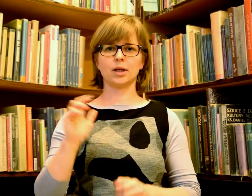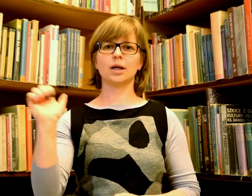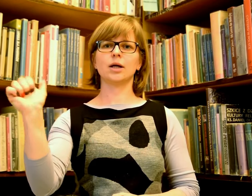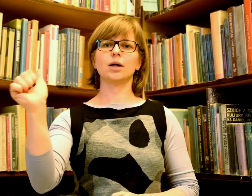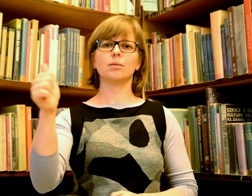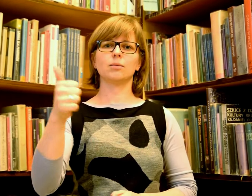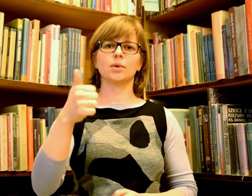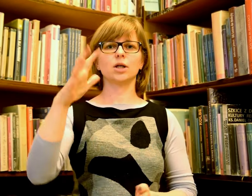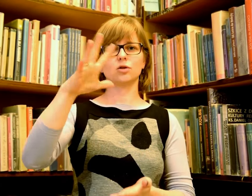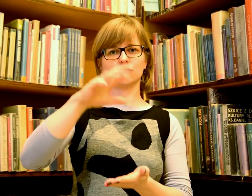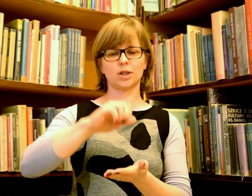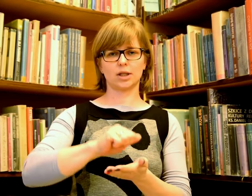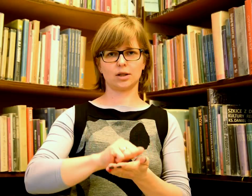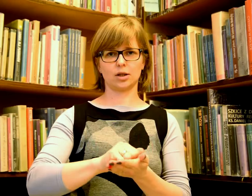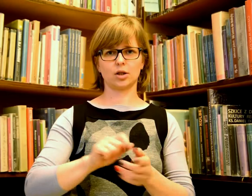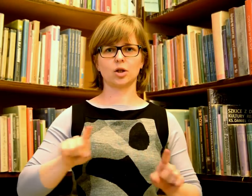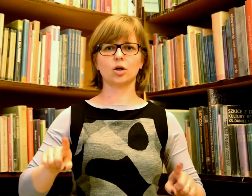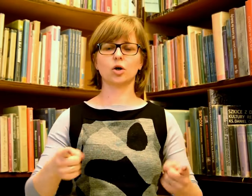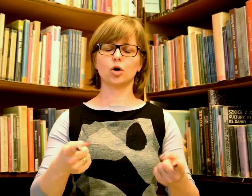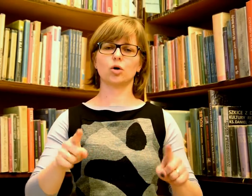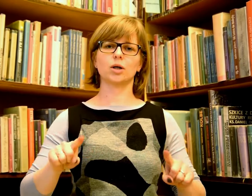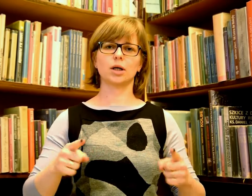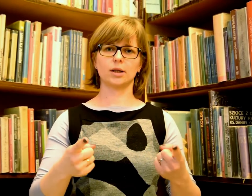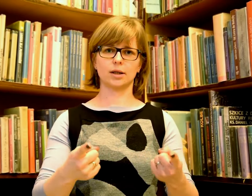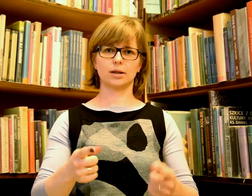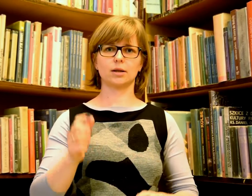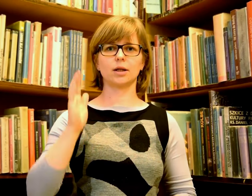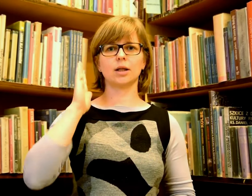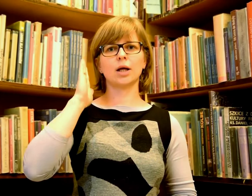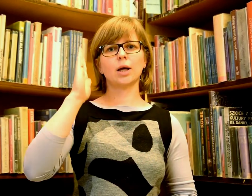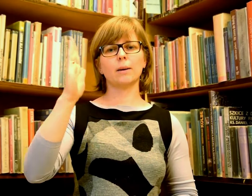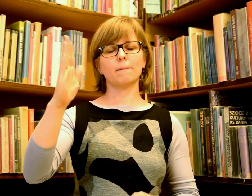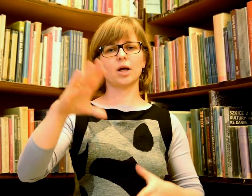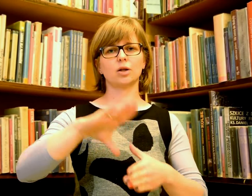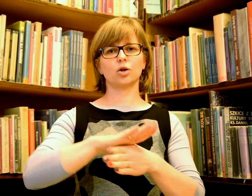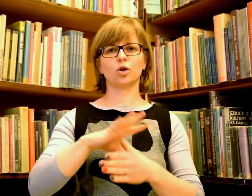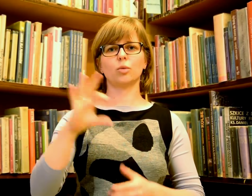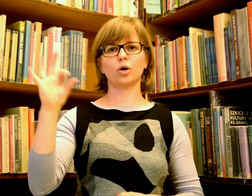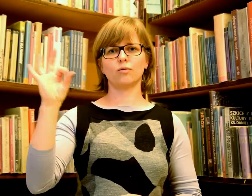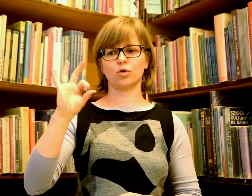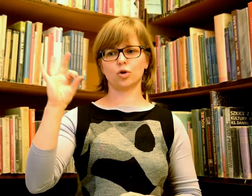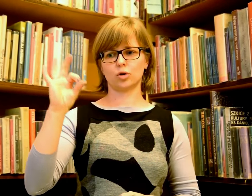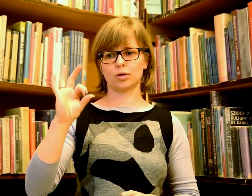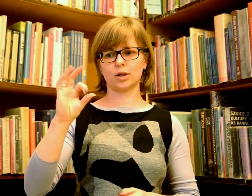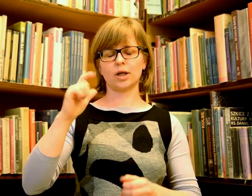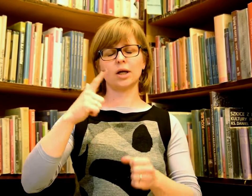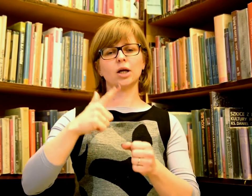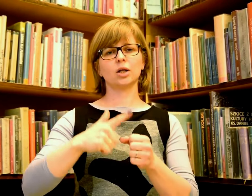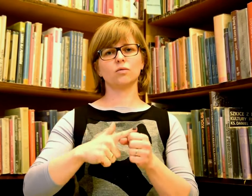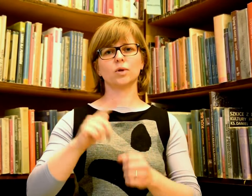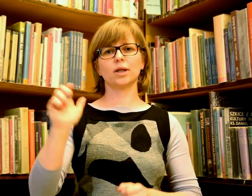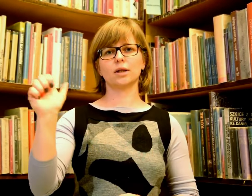Zajęcia organizacyjne będą 21 lutego